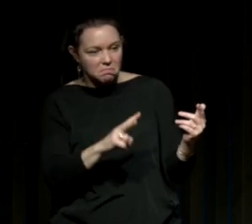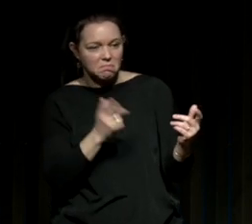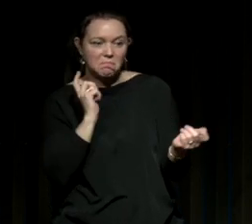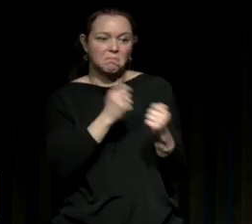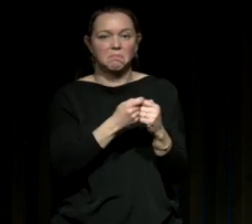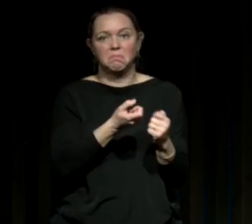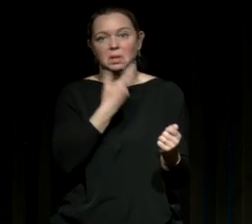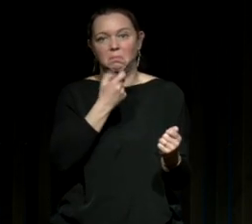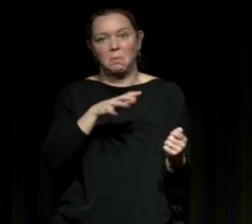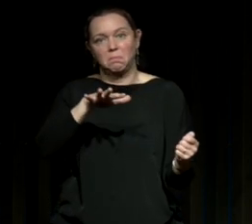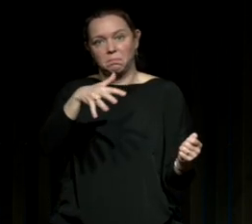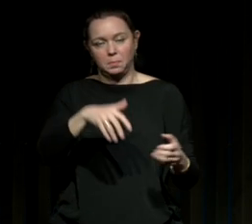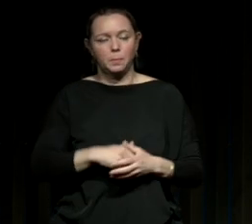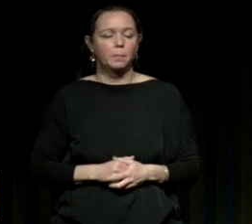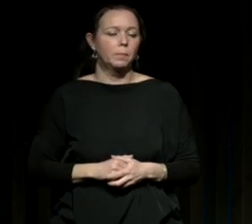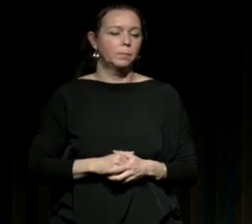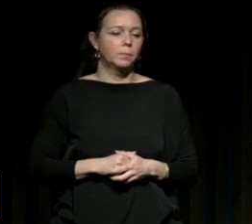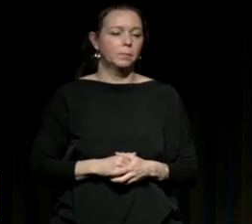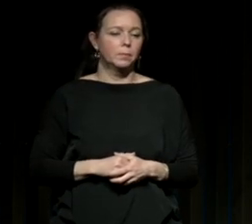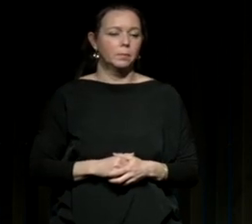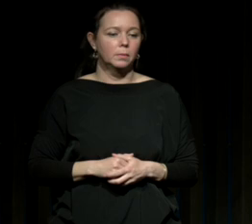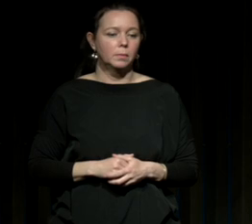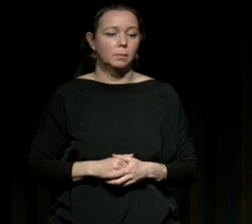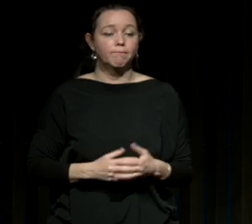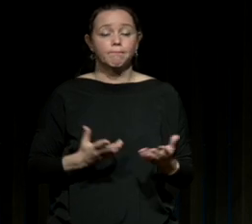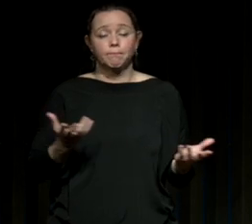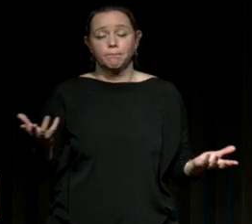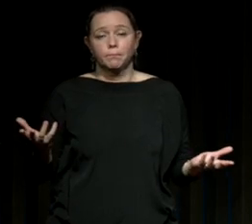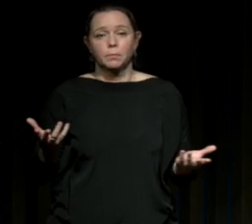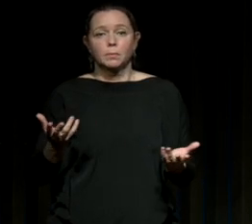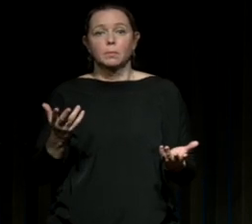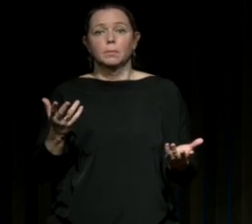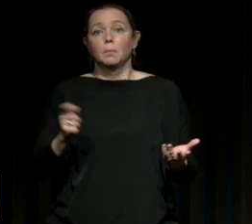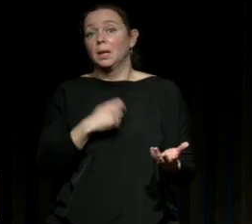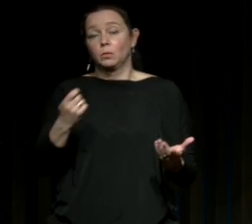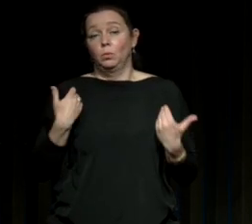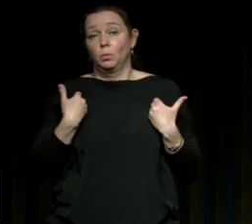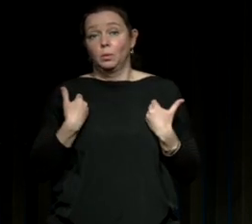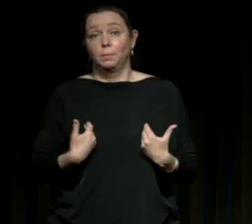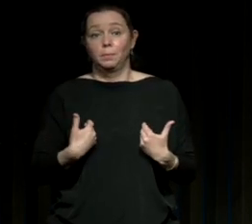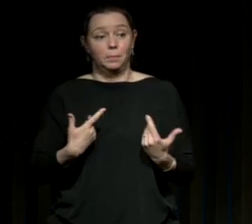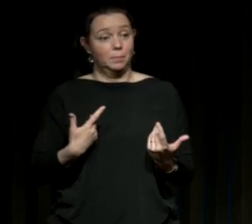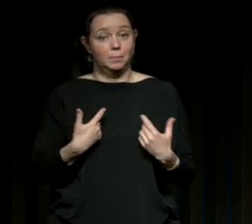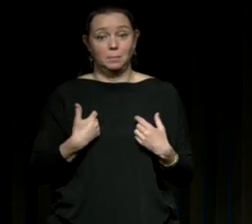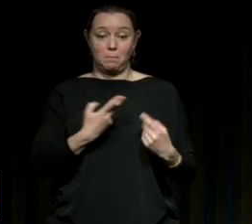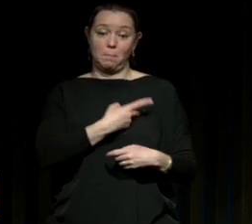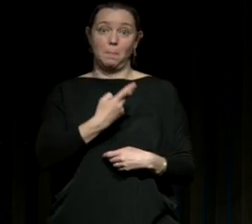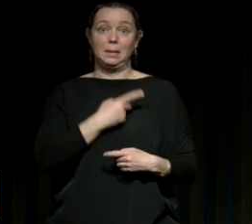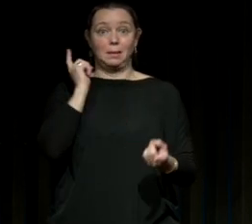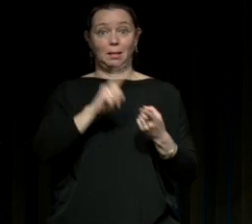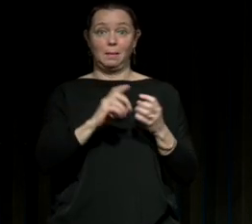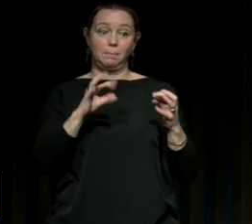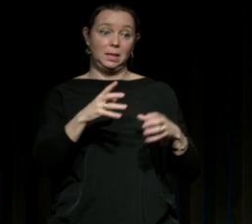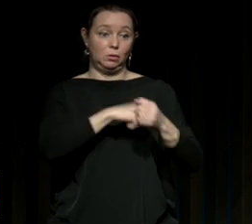traitement alors bien sûr moi la première en tant qu' en tant que médecin de l'obésité j'espère